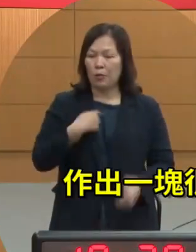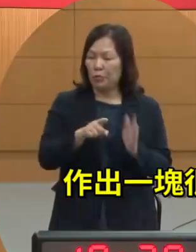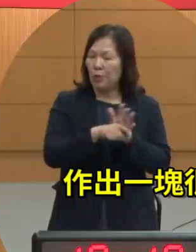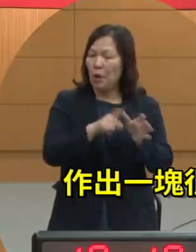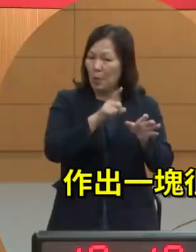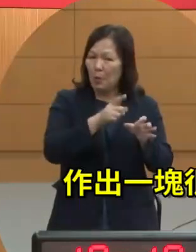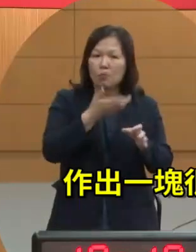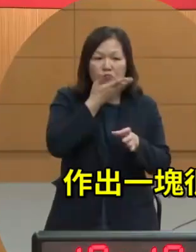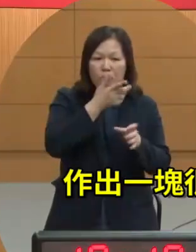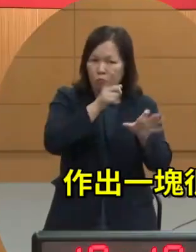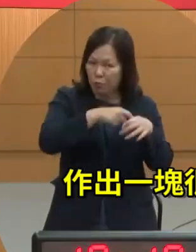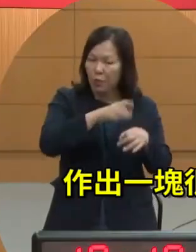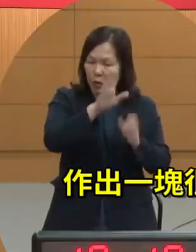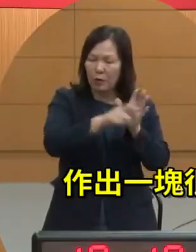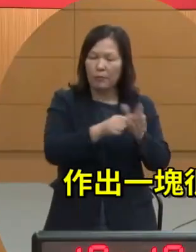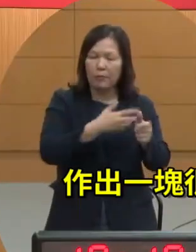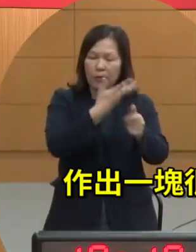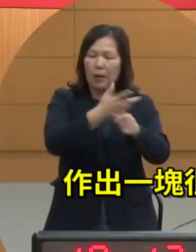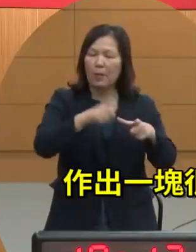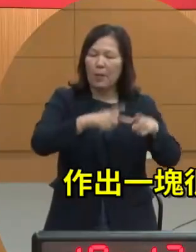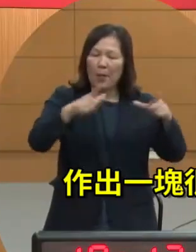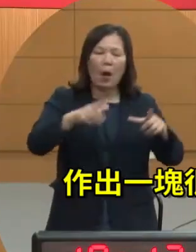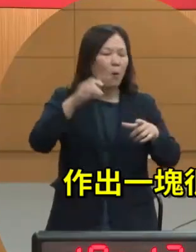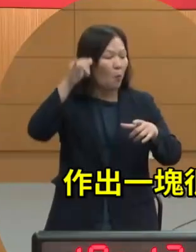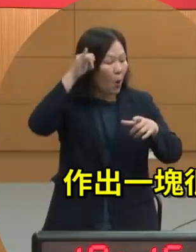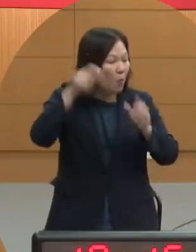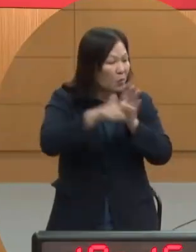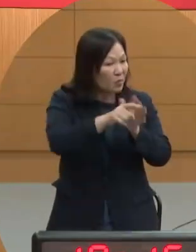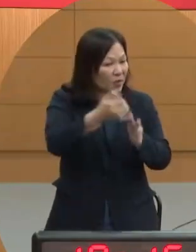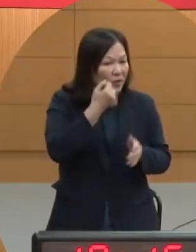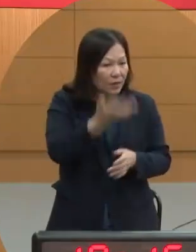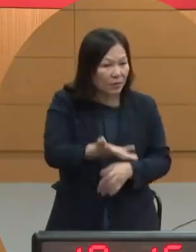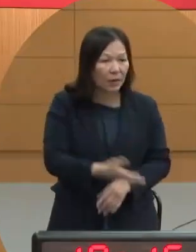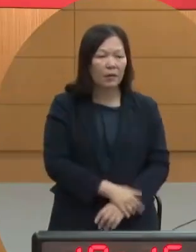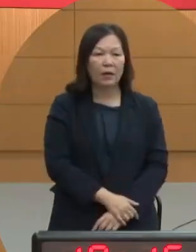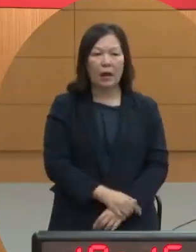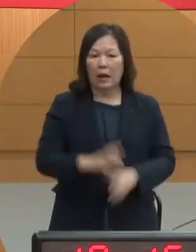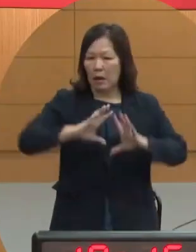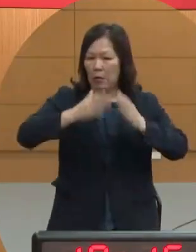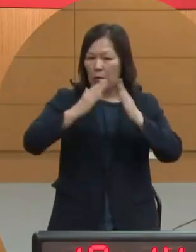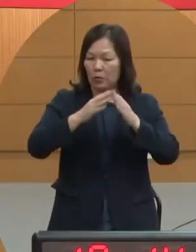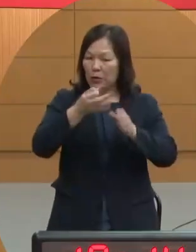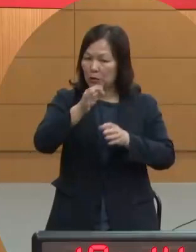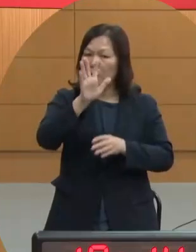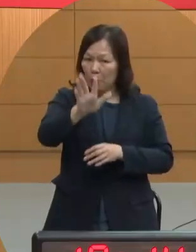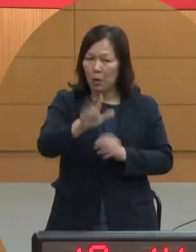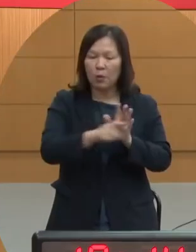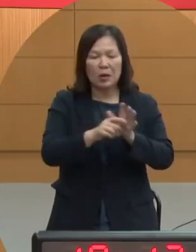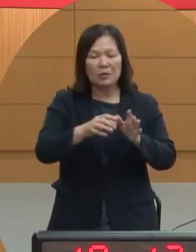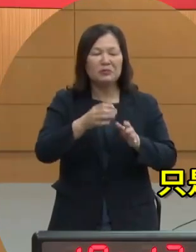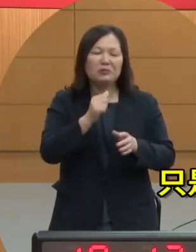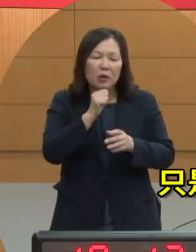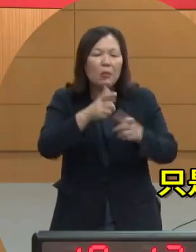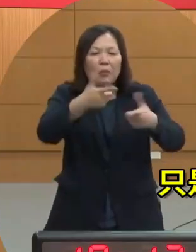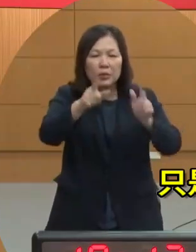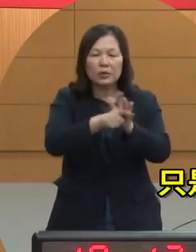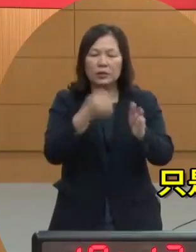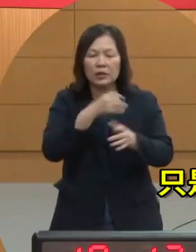作出一塊很大的大餅 請問你們吃得到嗎 其實國家很多錢 國家不是沒有錢 只是你們沒有拿到那些錢